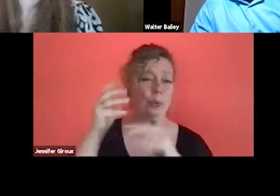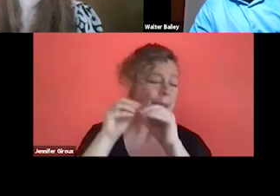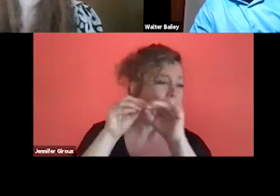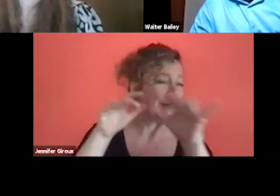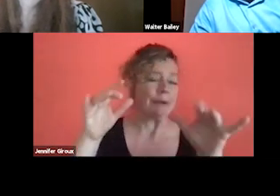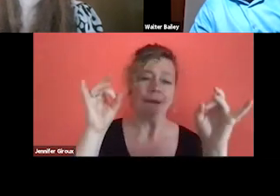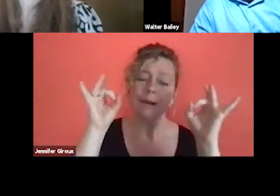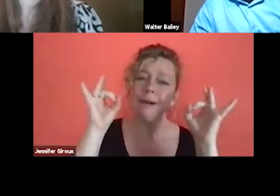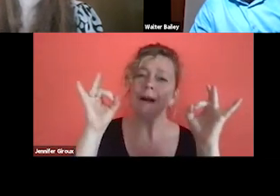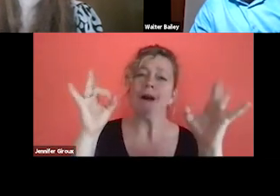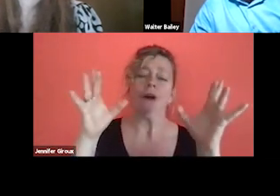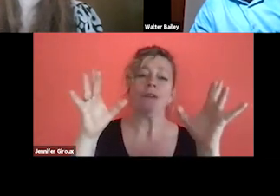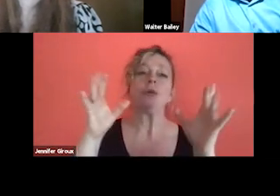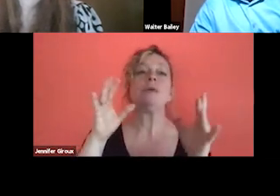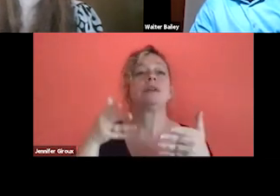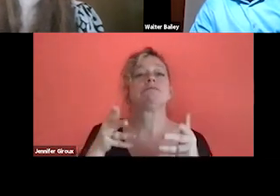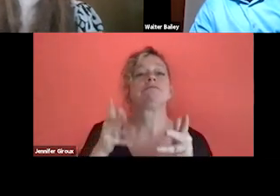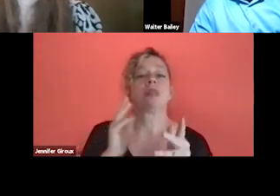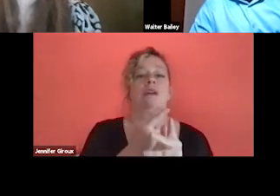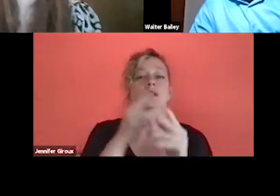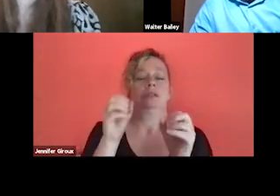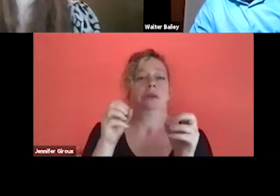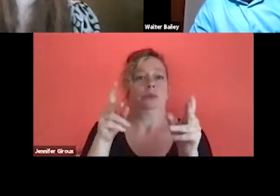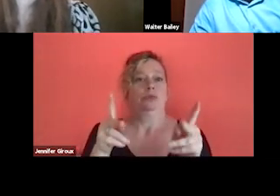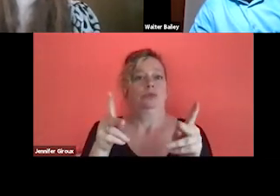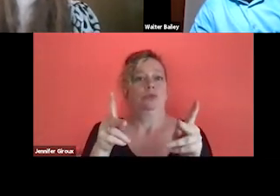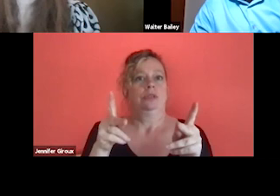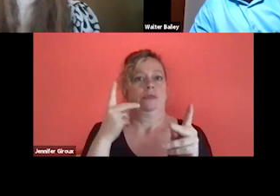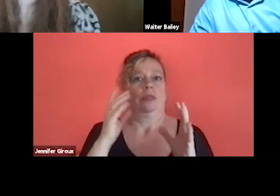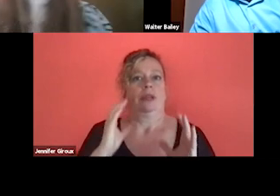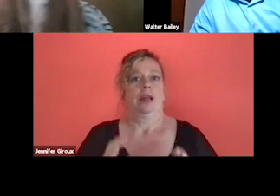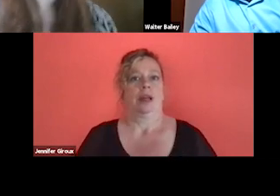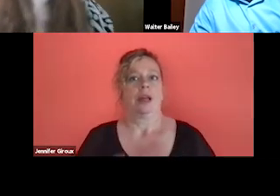pero lo que nos brindó una oportunidad es que los clientes no solo pudieron